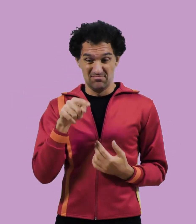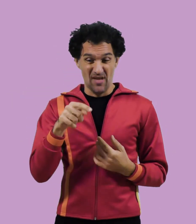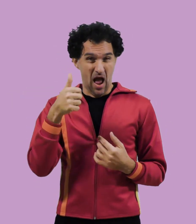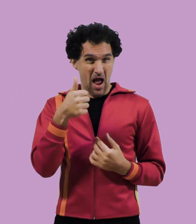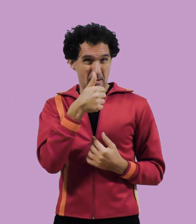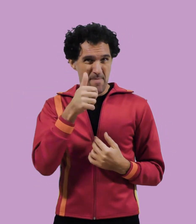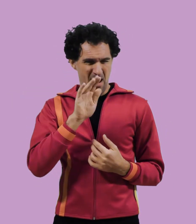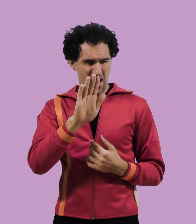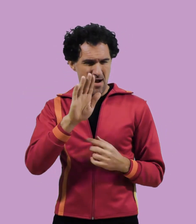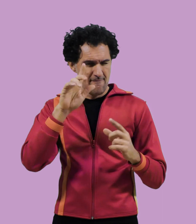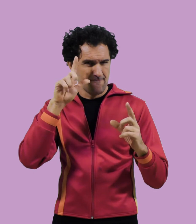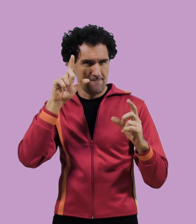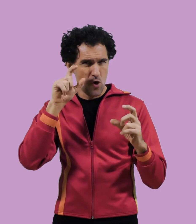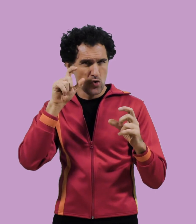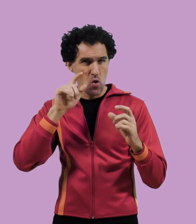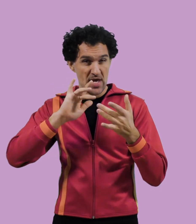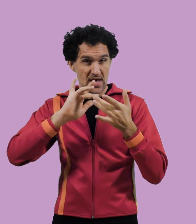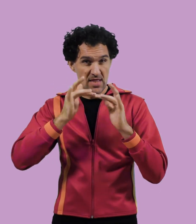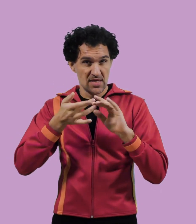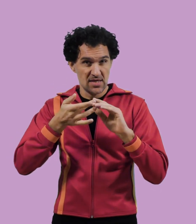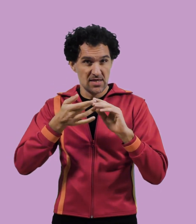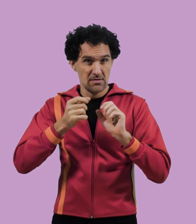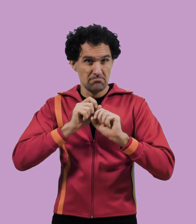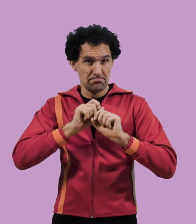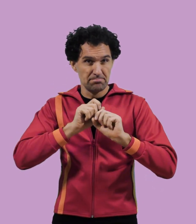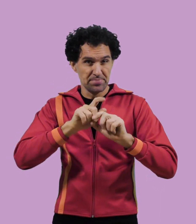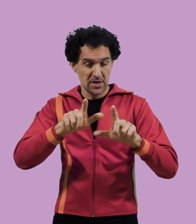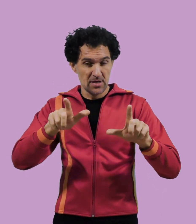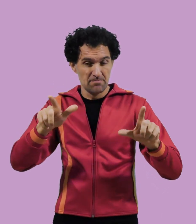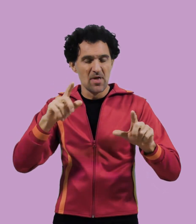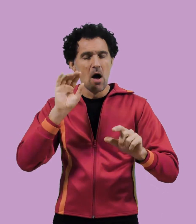Wenn ein Foto oder Video einmal im Internet verbreitet wurde,